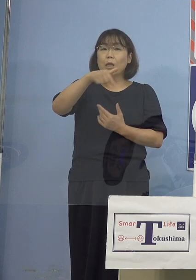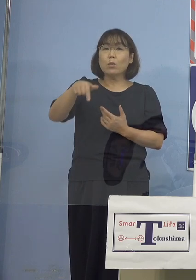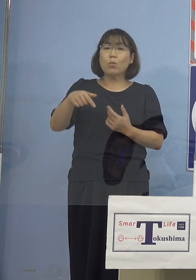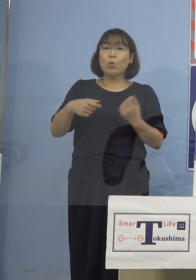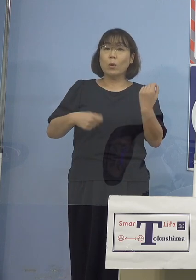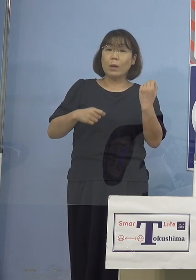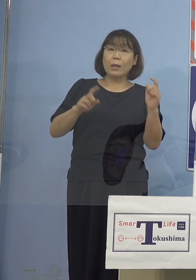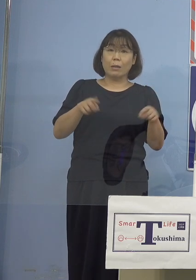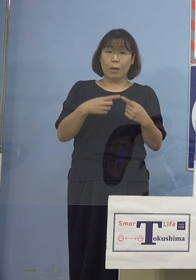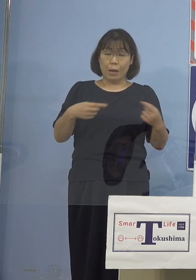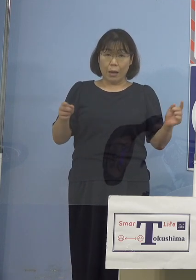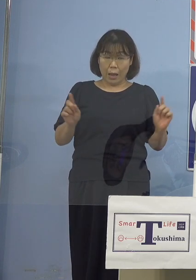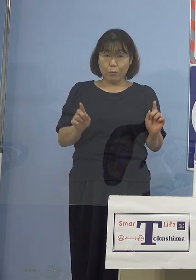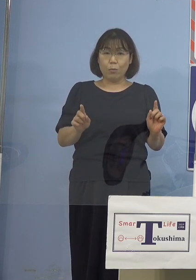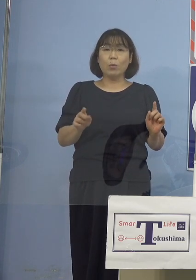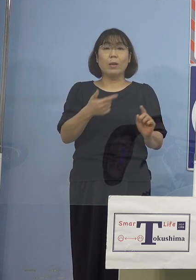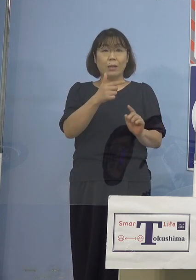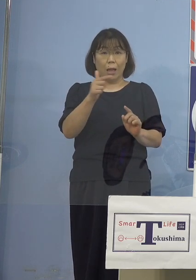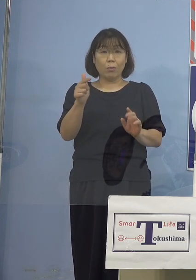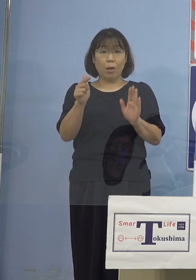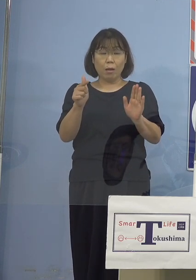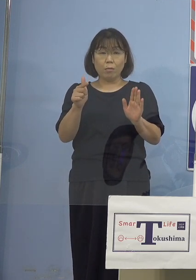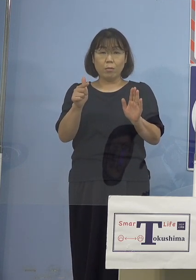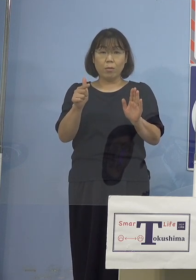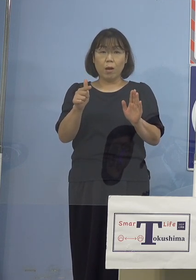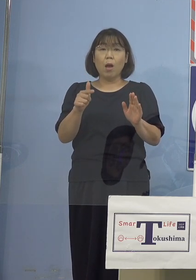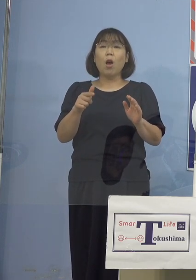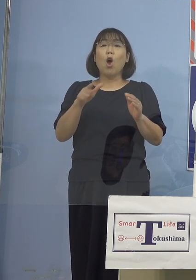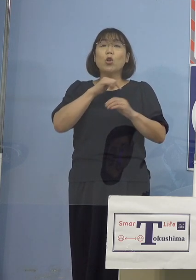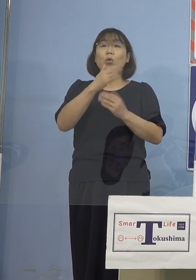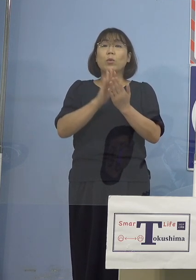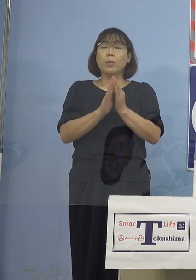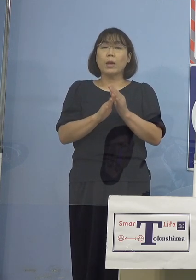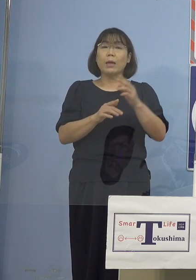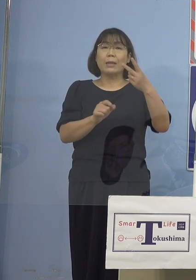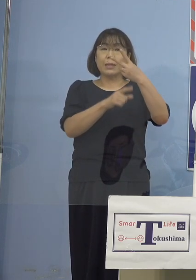例えば本県の場合には 2月と8月ジャズストリート